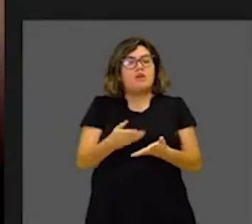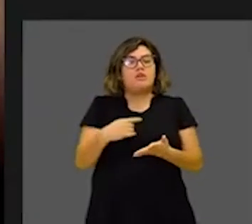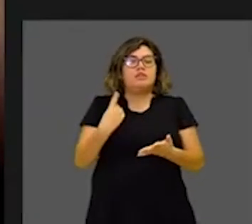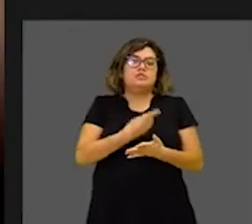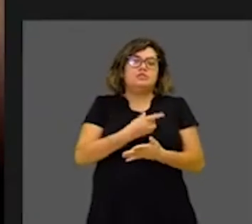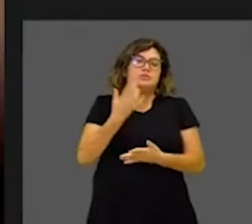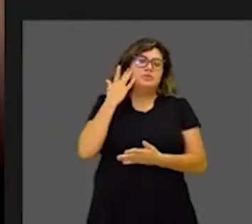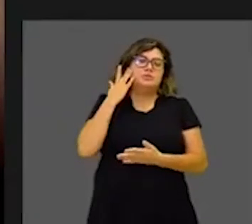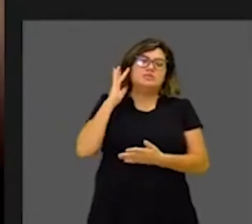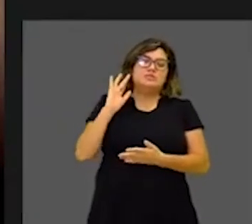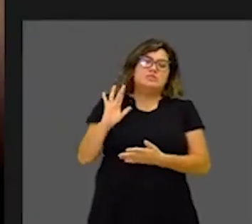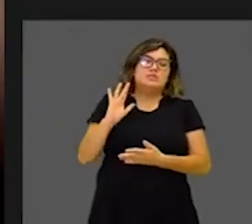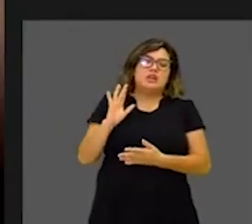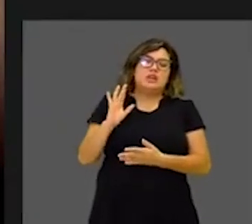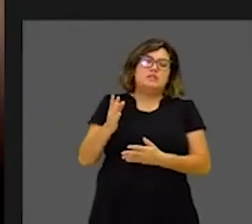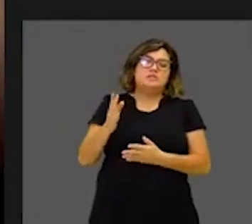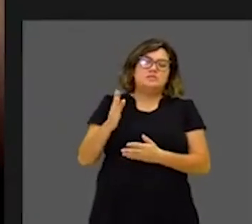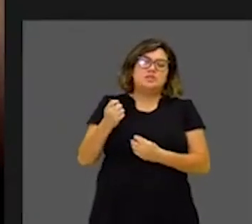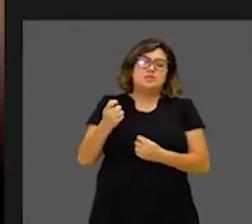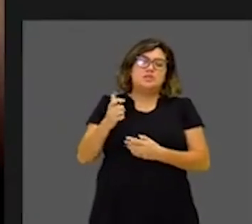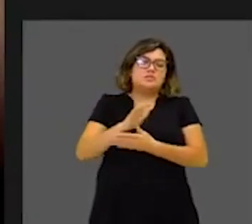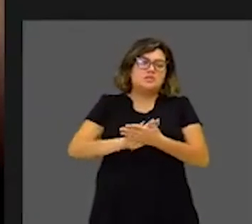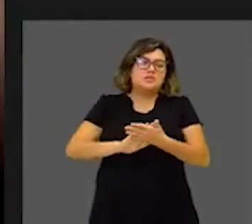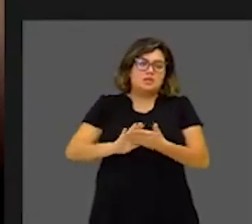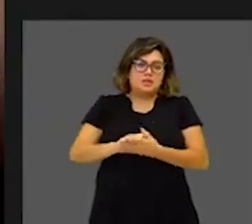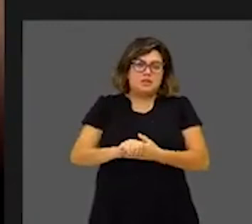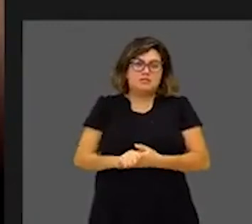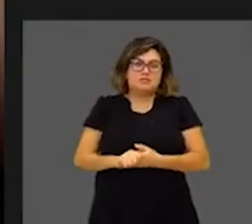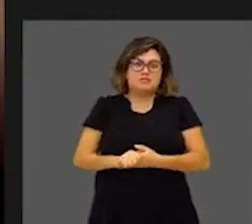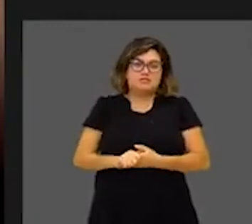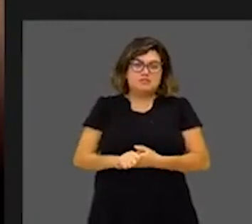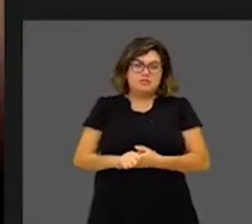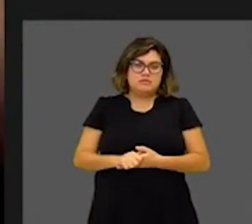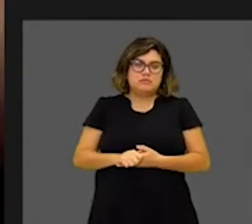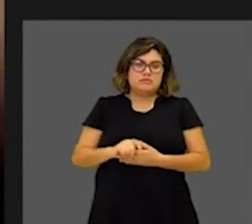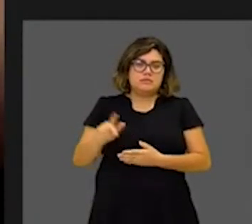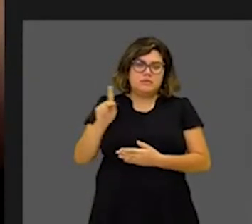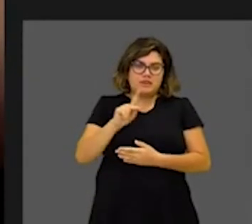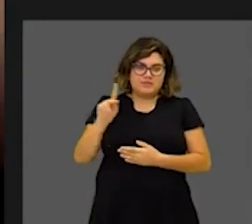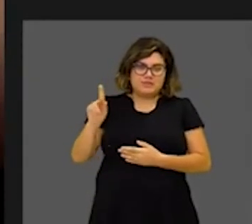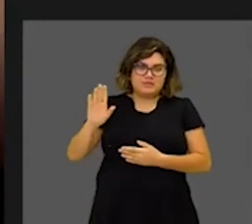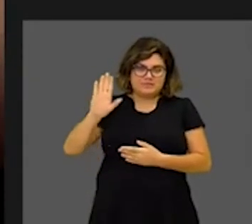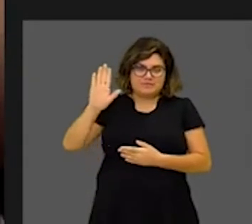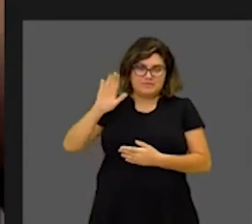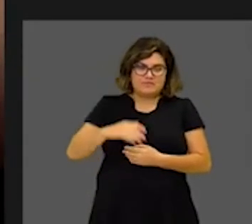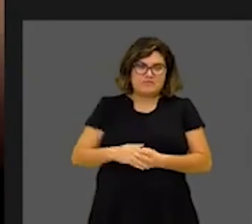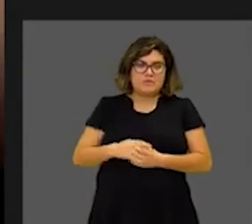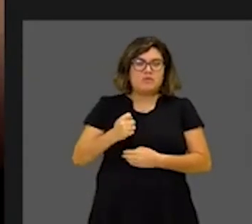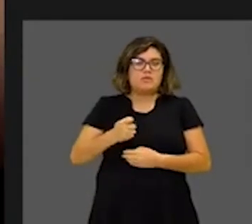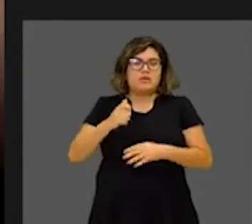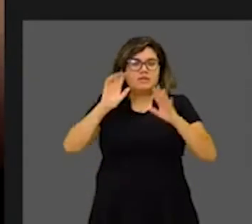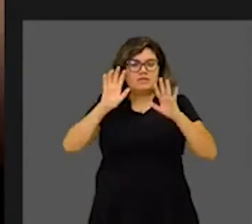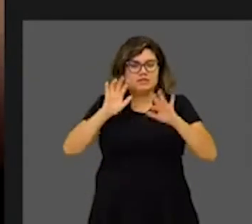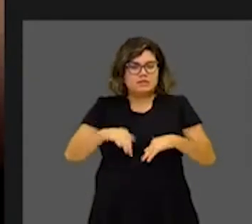pouco que a gente sabia portanto a transparência aqui sim eu já estou terminando é importante aqui